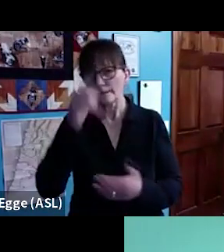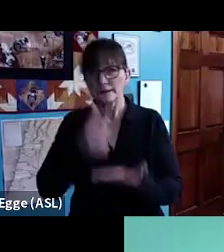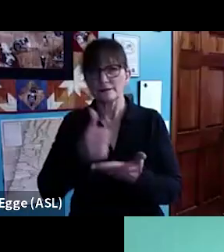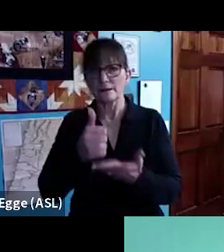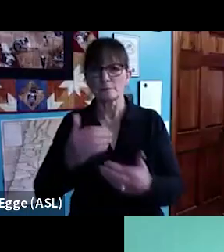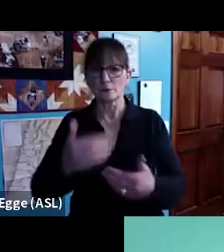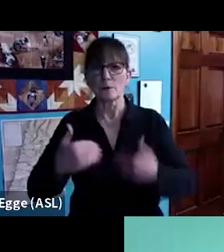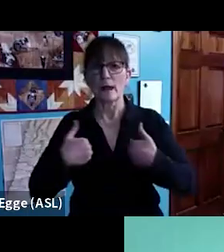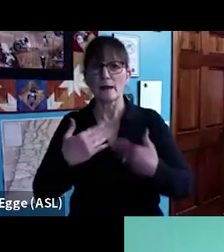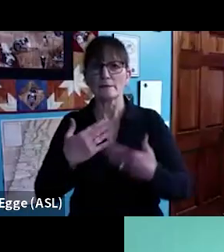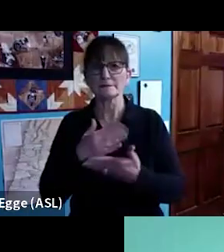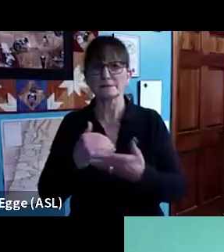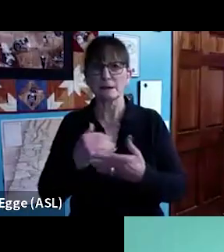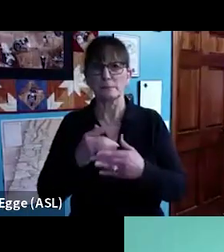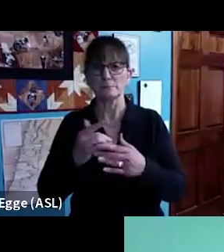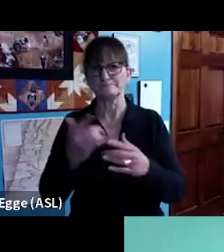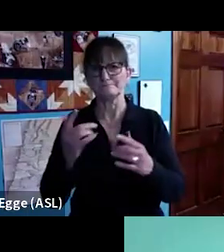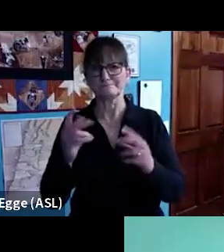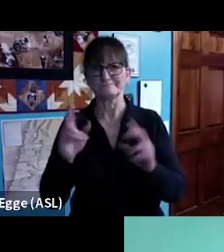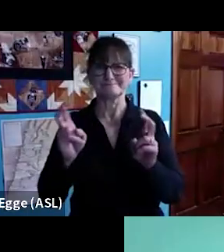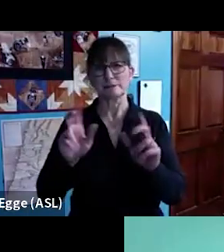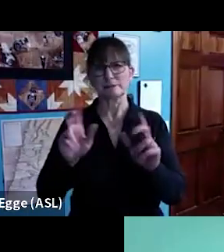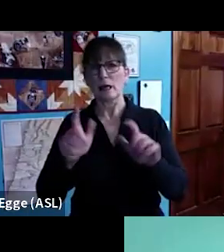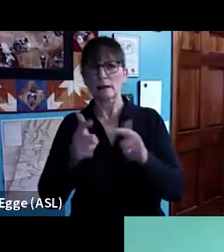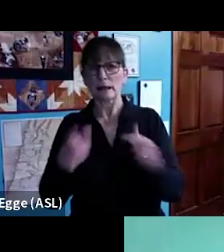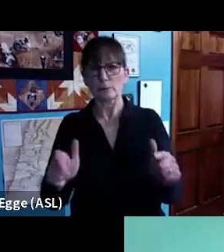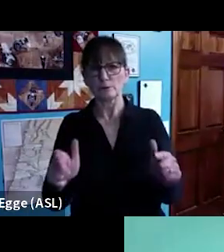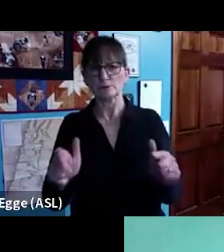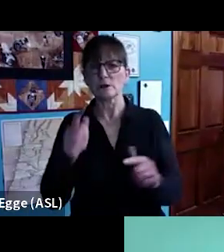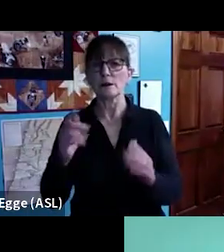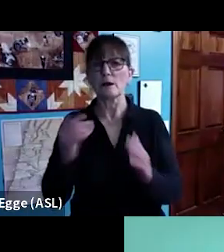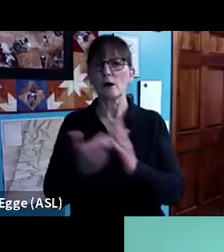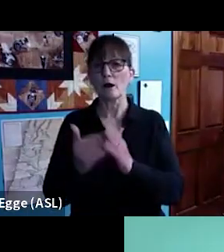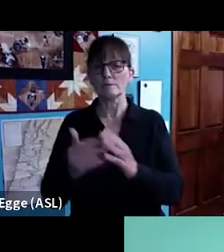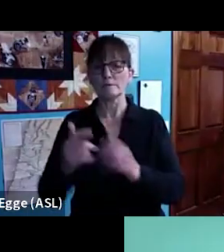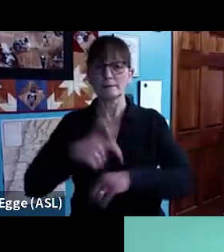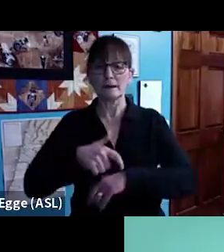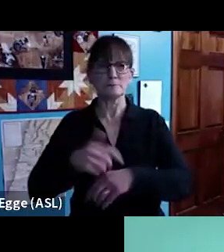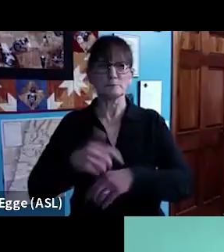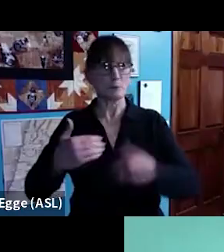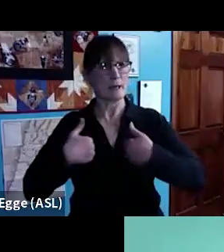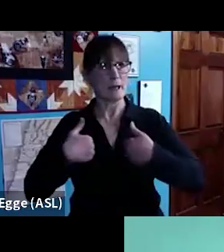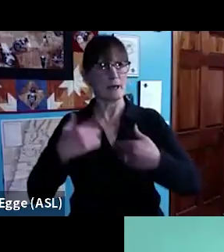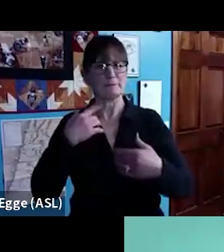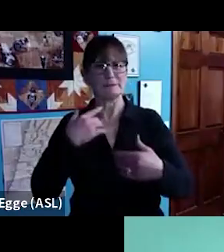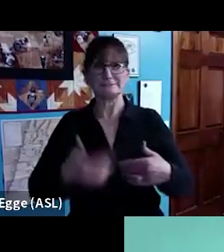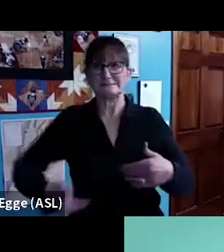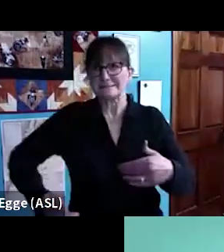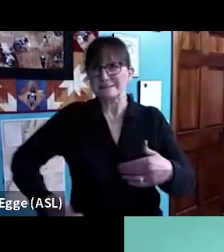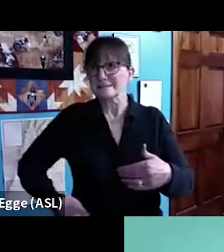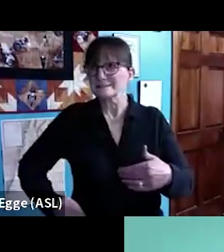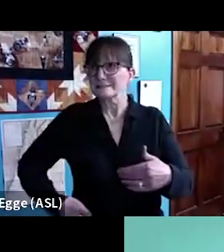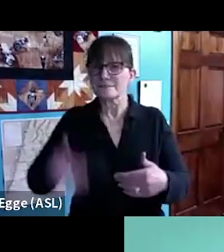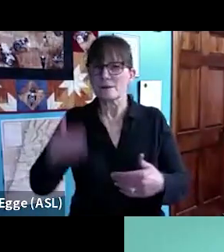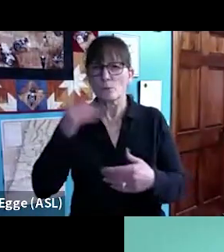Puede ser difícil cuando trabajas en un entorno como PATH, donde surgen cosas y no puedes planificarlas,